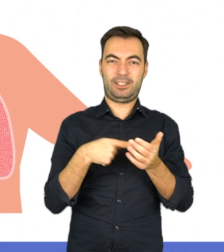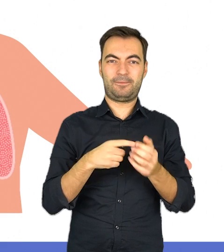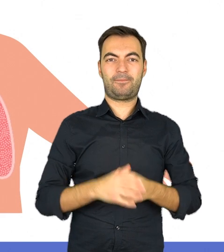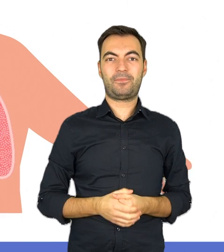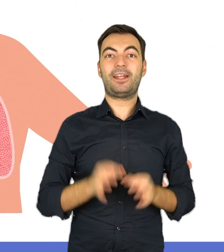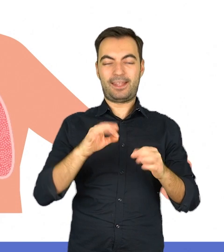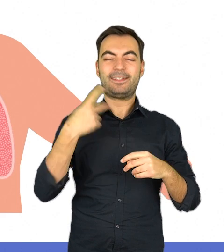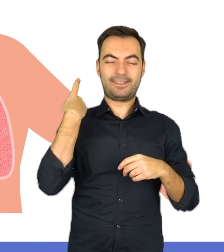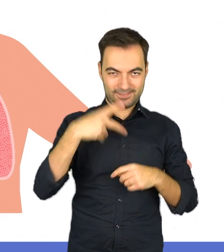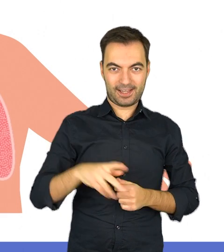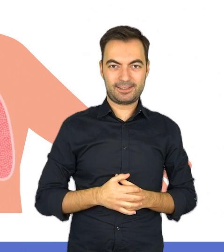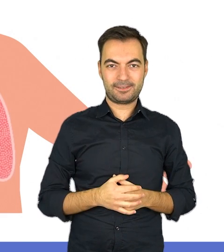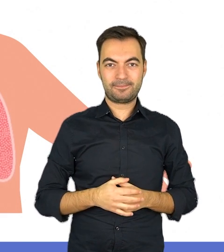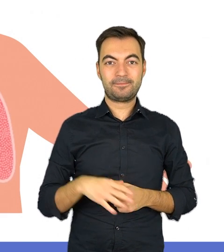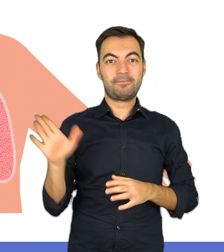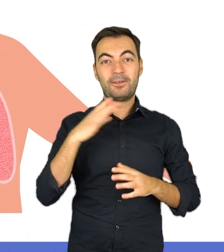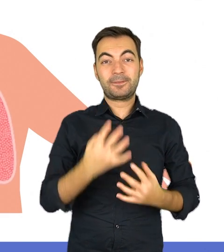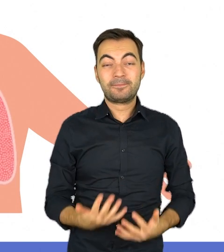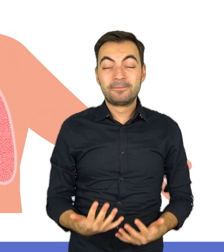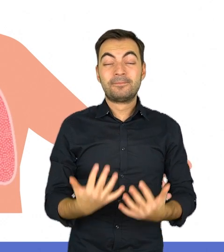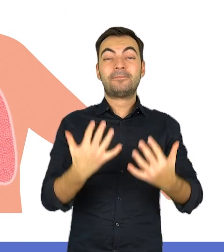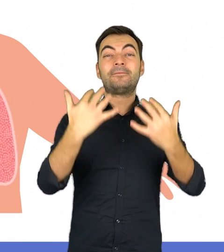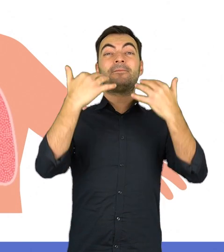No to teraz jeszcze raz bierzemy głęboki oddech i wydech.